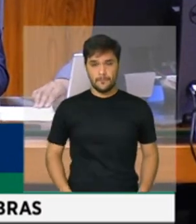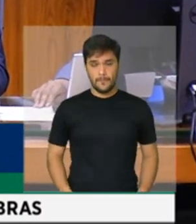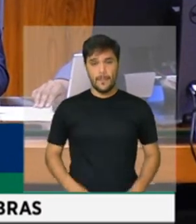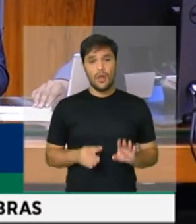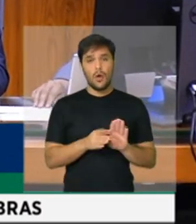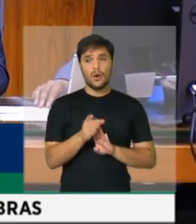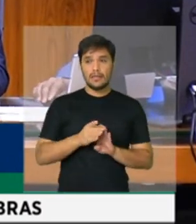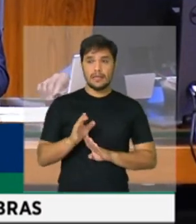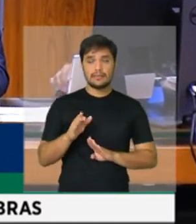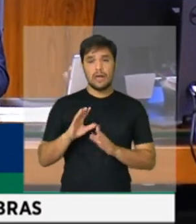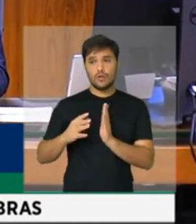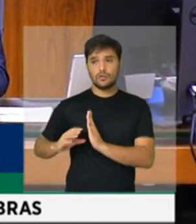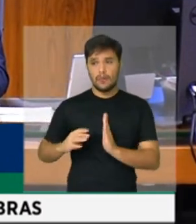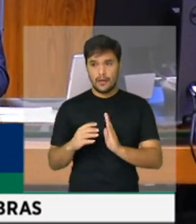DEPUTADO DANILO FORTE.